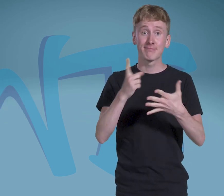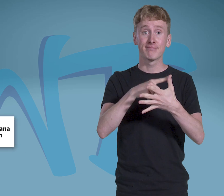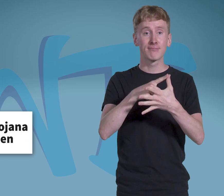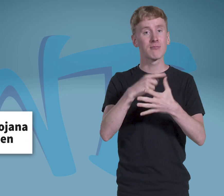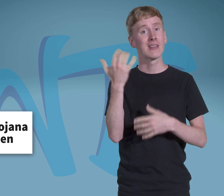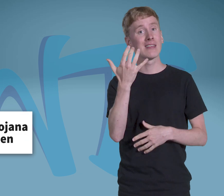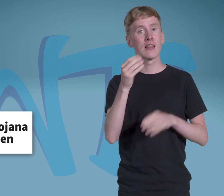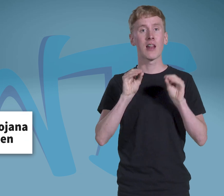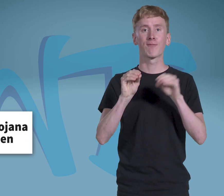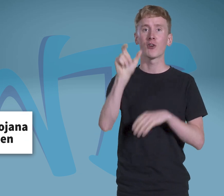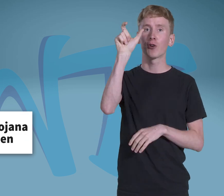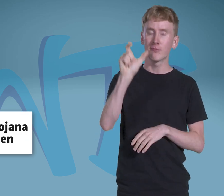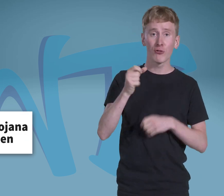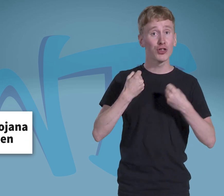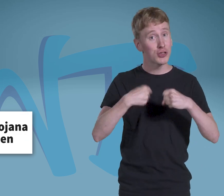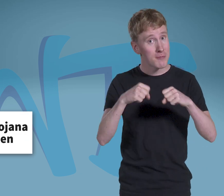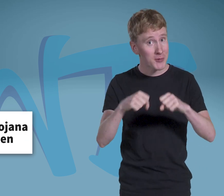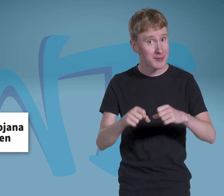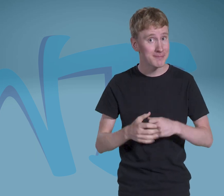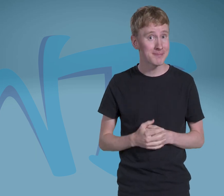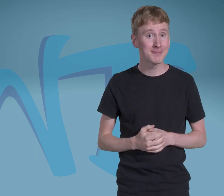Digineuvojana toimiminen